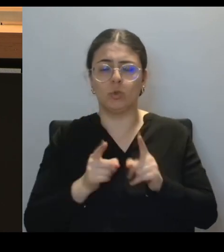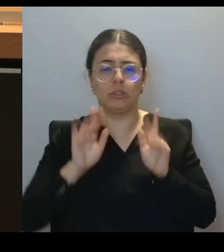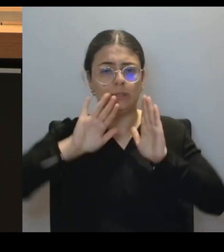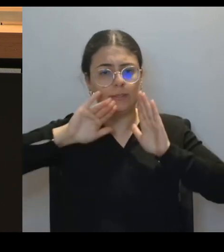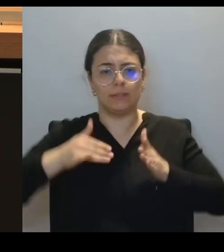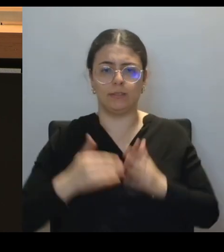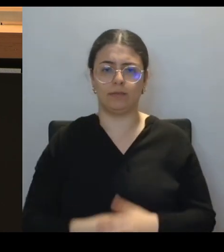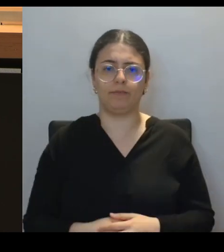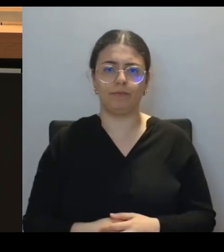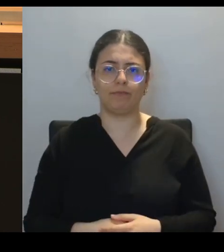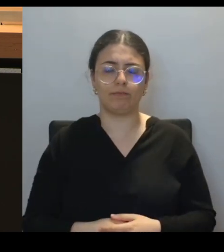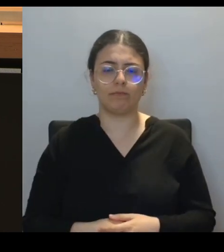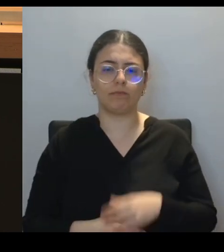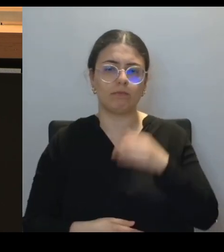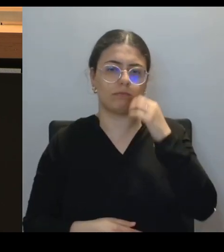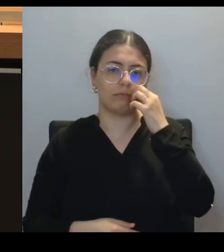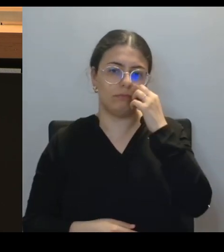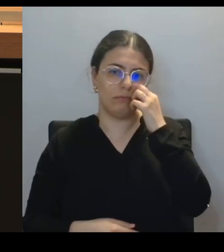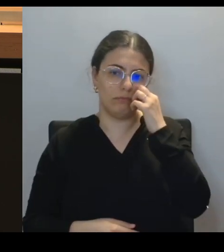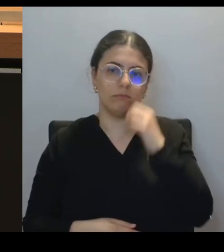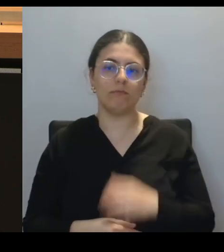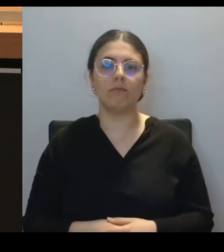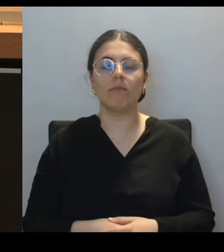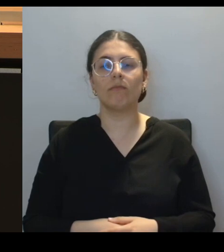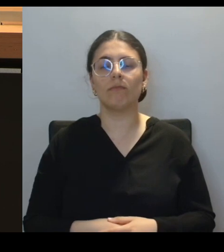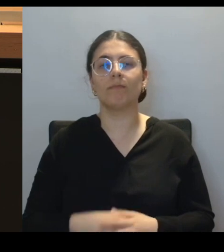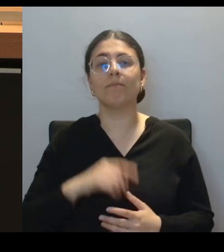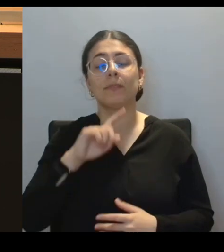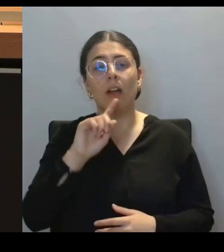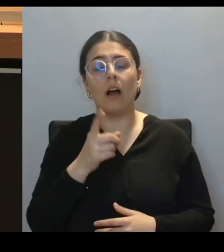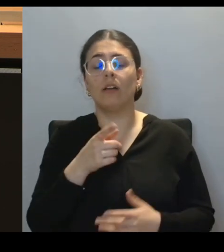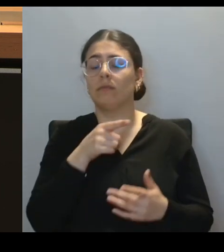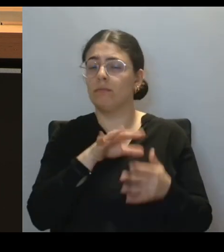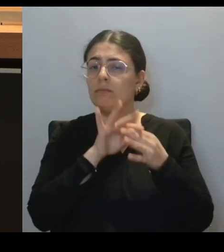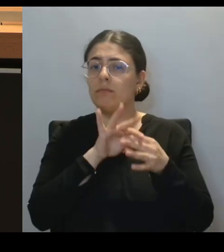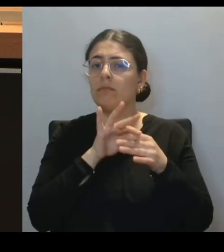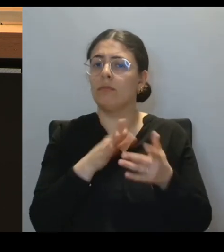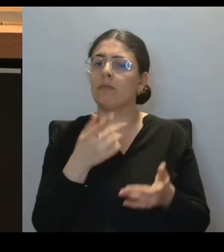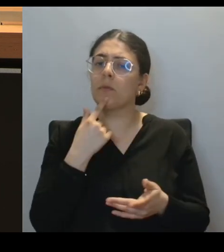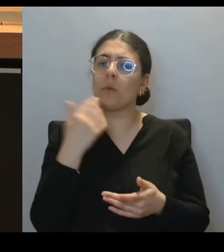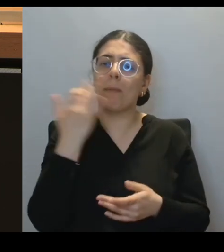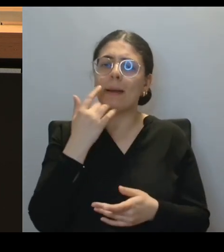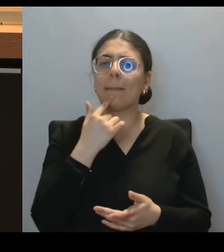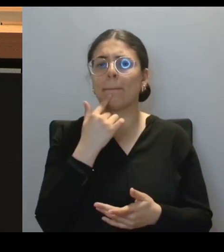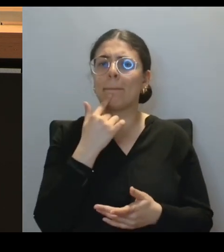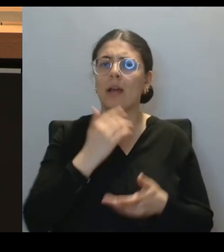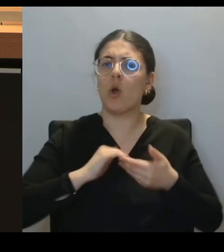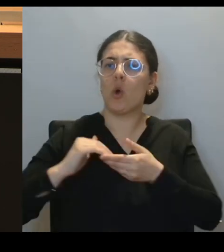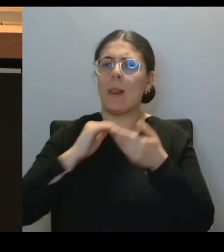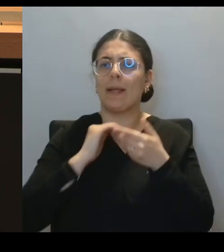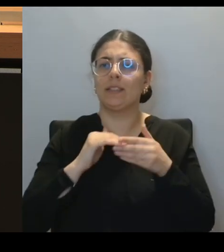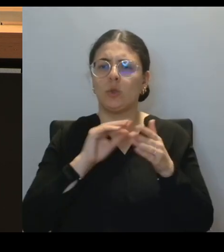Was haben wir denn eigentlich in unserem Koalitionsvertrag gesagt, was wir machen wollen? Sie haben gesagt, da gibt es